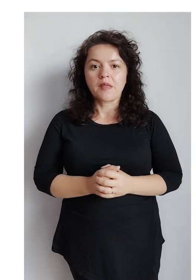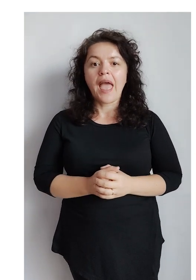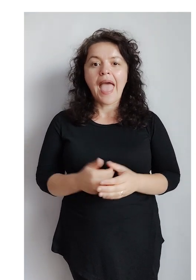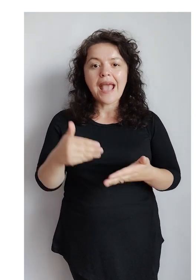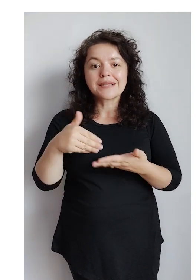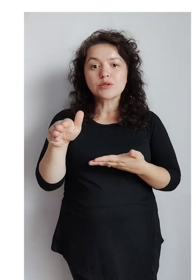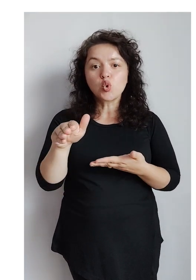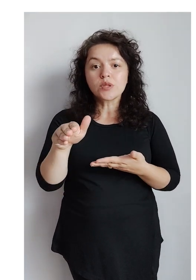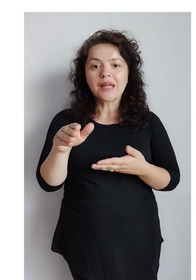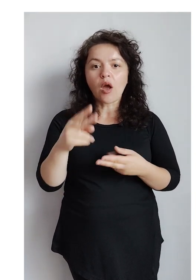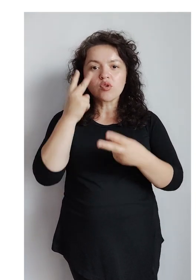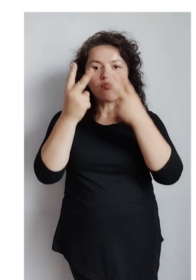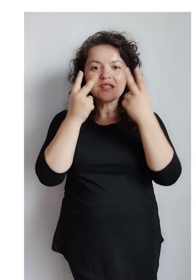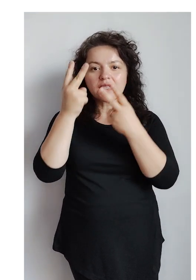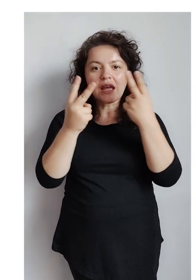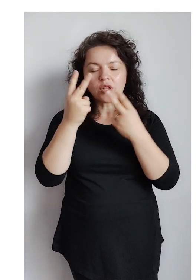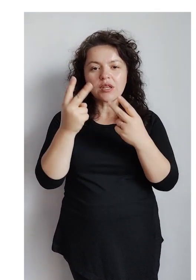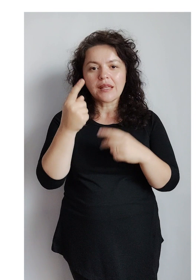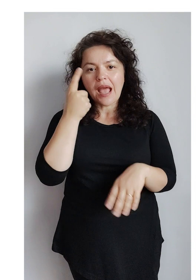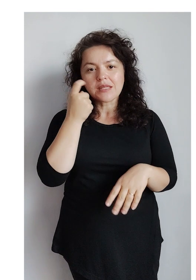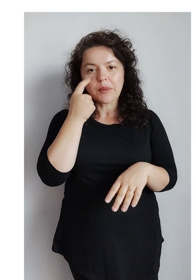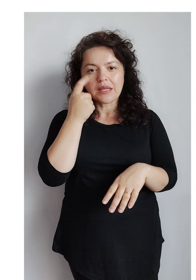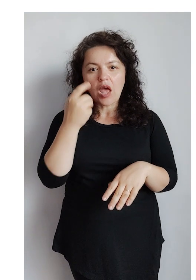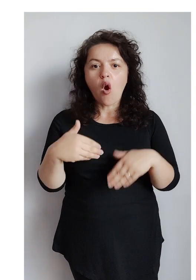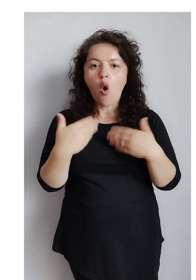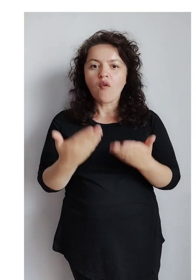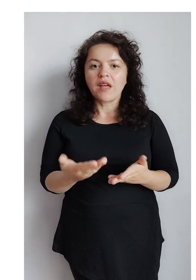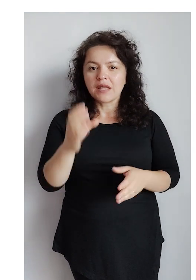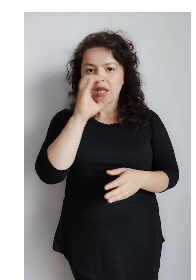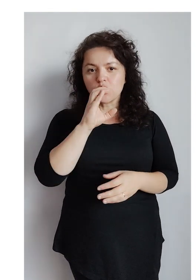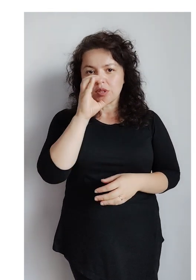Excluderea unor vizitatori din experiențele și ofertele turistice